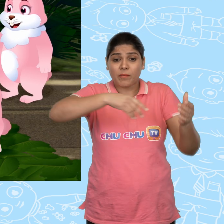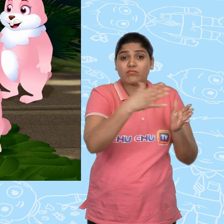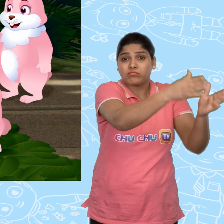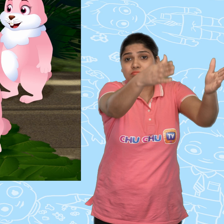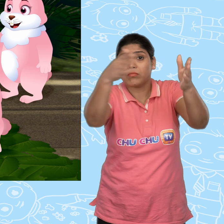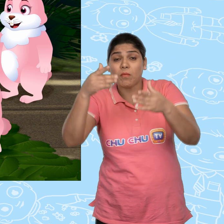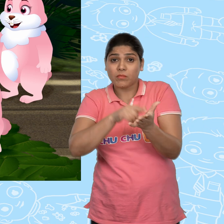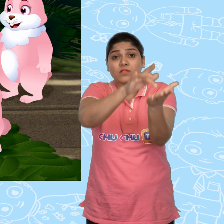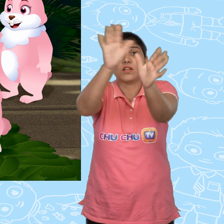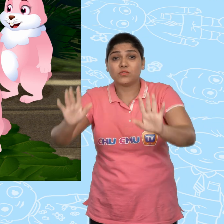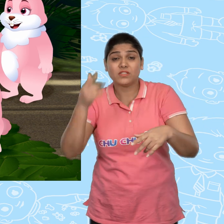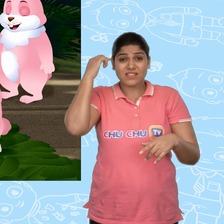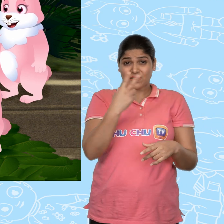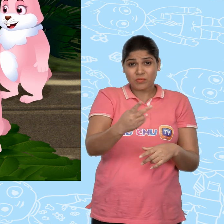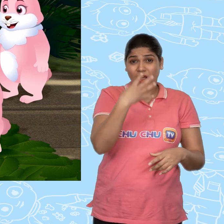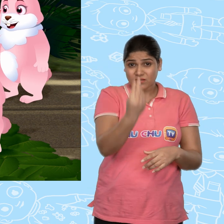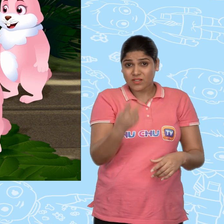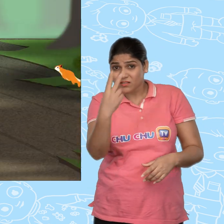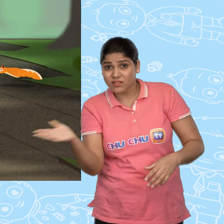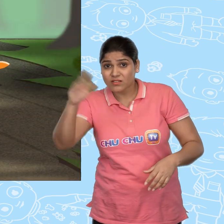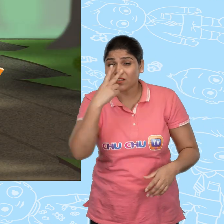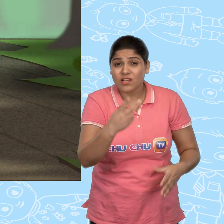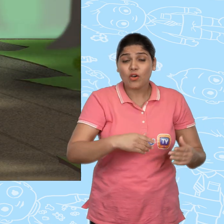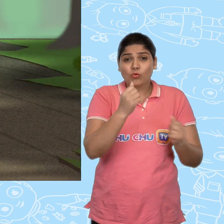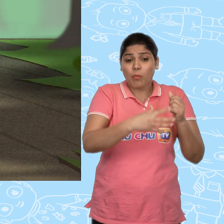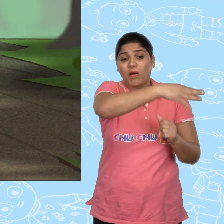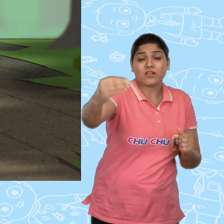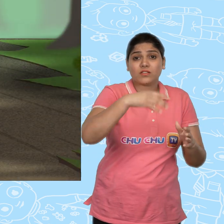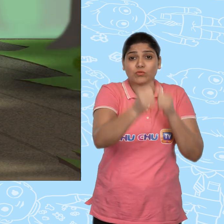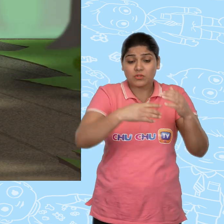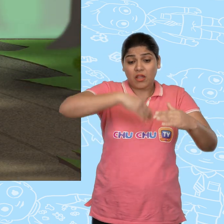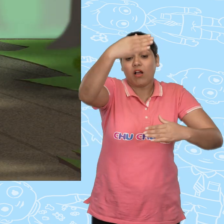जैसे ही तुम्हे हाथी आता दिखे बाहर निकल के उसके आगे दौड़ने लगना